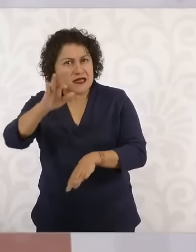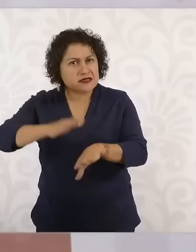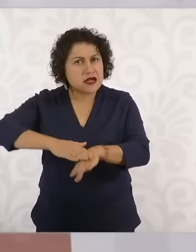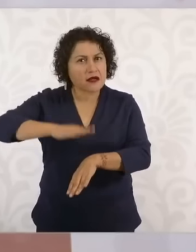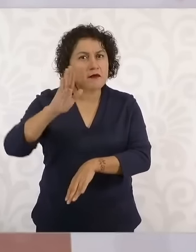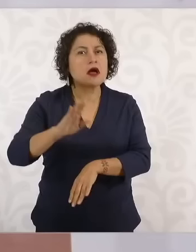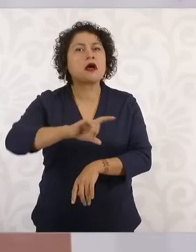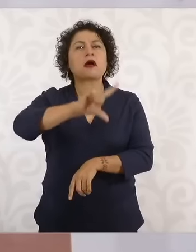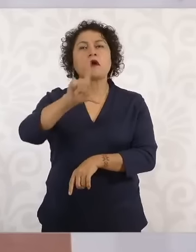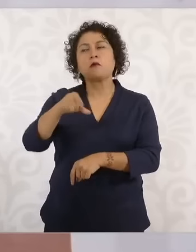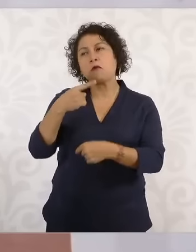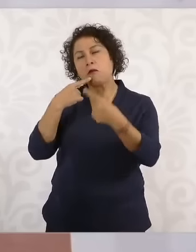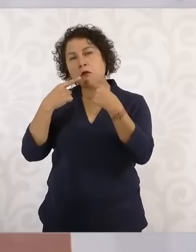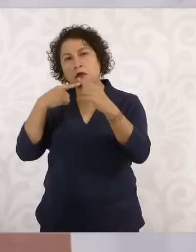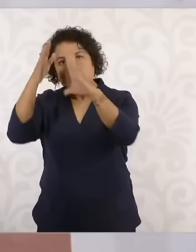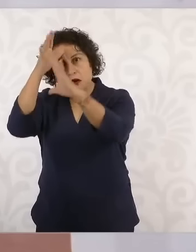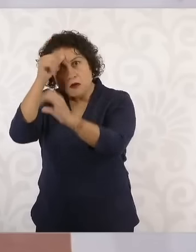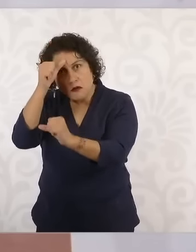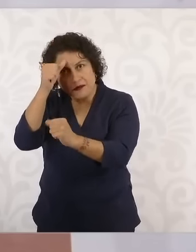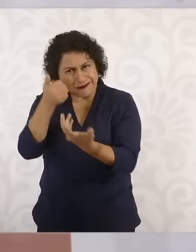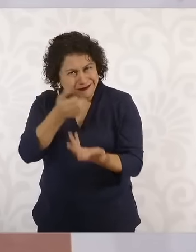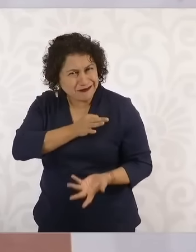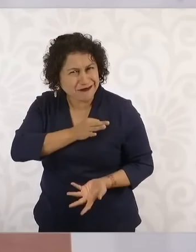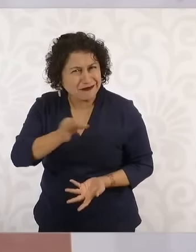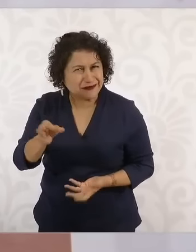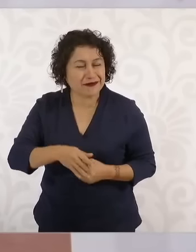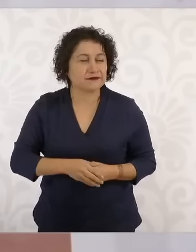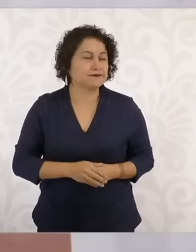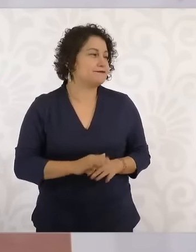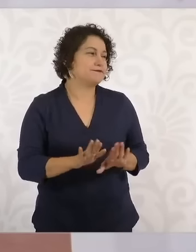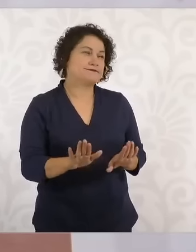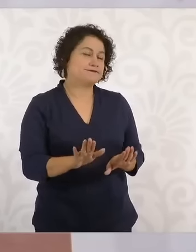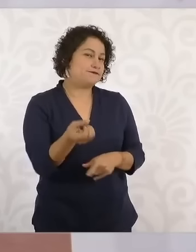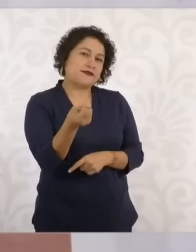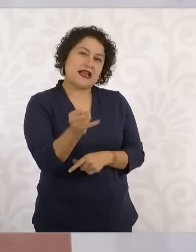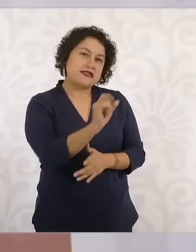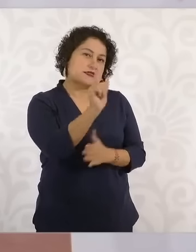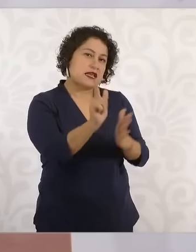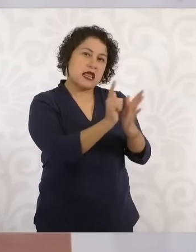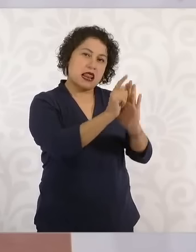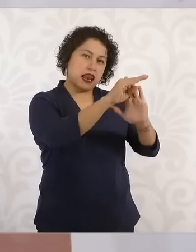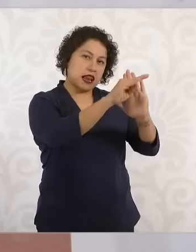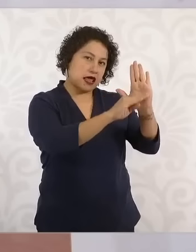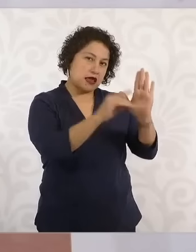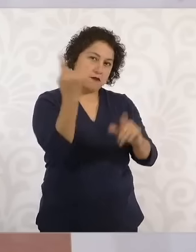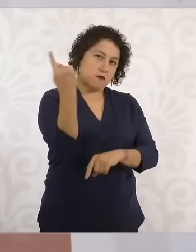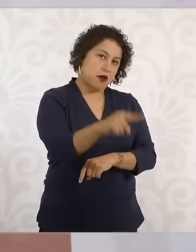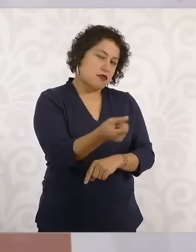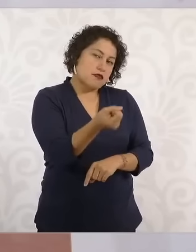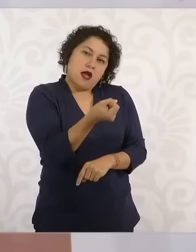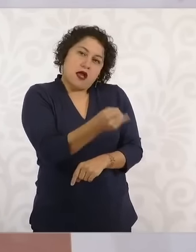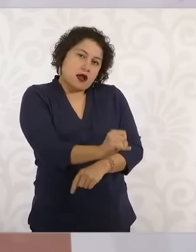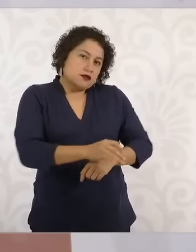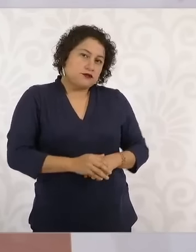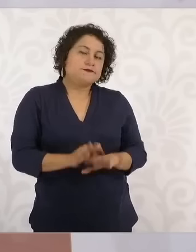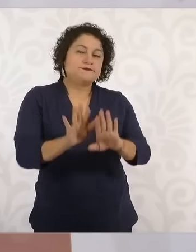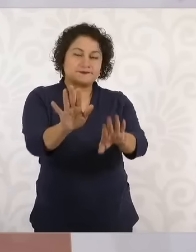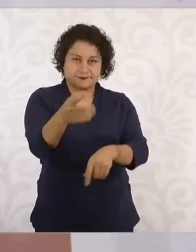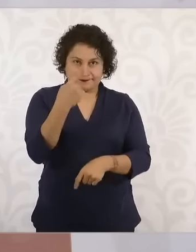las resoluciones de los tribunales. ¿Qué qué resolvió la Corte? La Corte resuelve que no